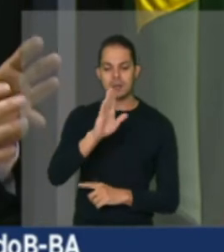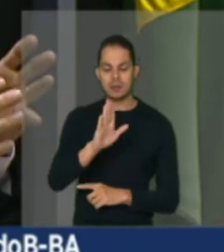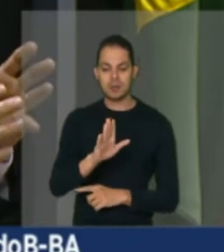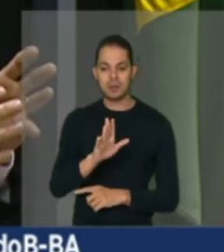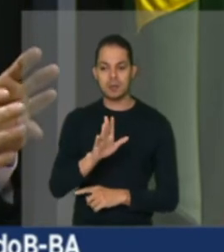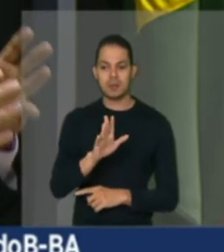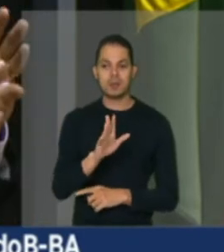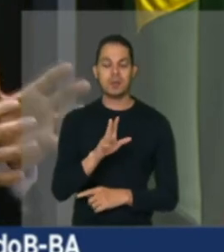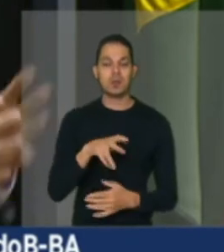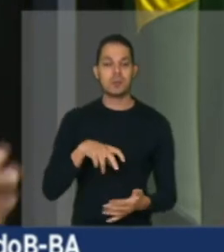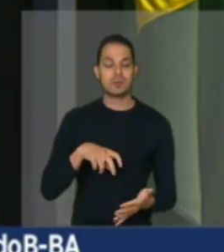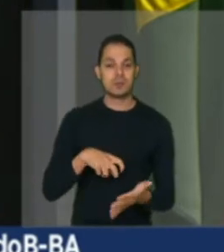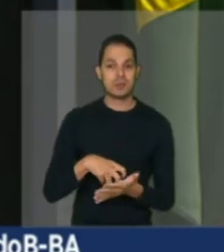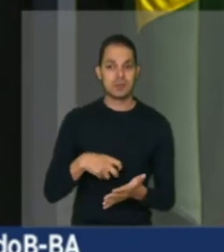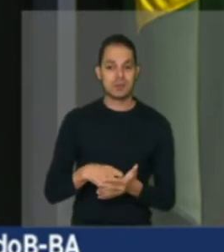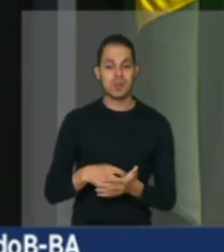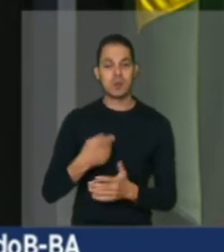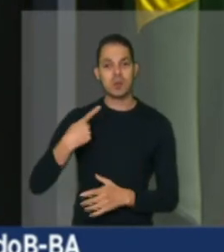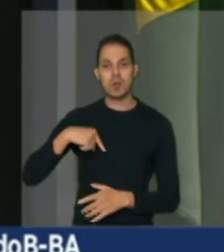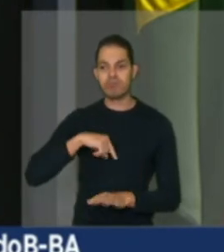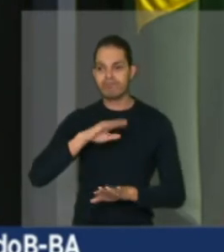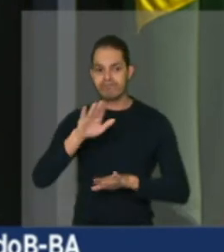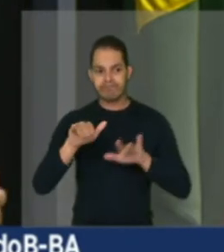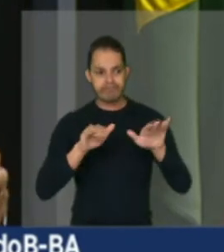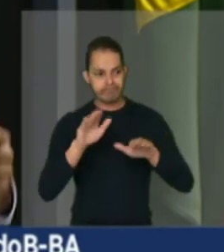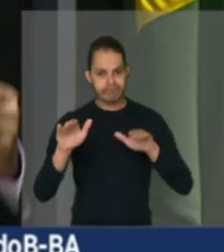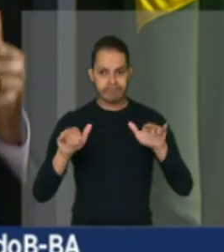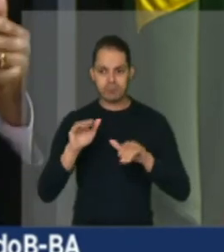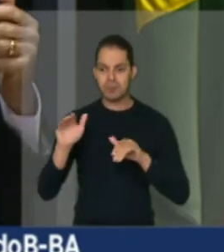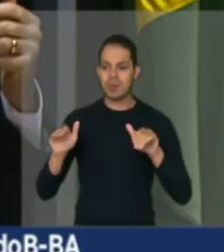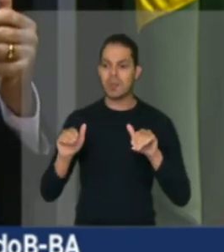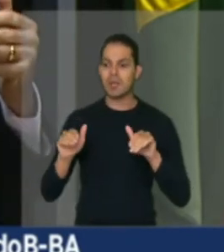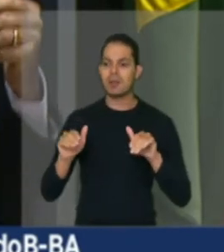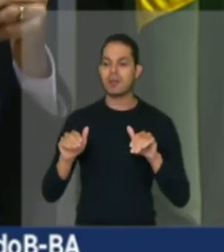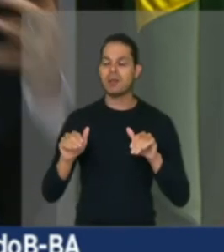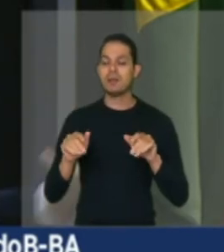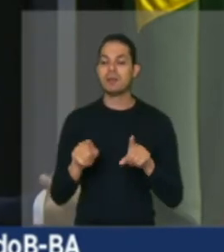FAZ É SOCIEDADE BRASILEIRA. NOSSA CONDENAÇÃO, O NOSSO CHAMAMENTO E A NOSSA POSTURA